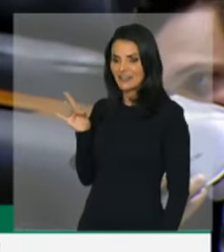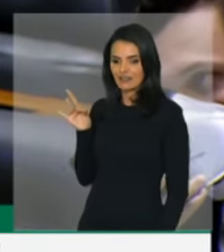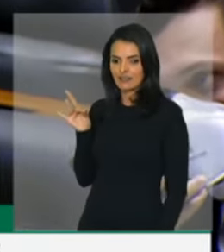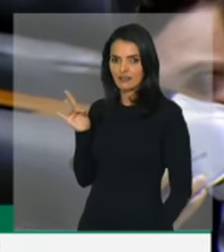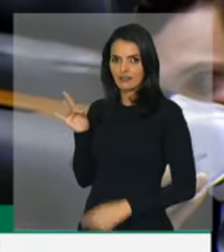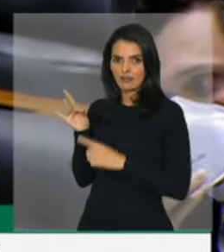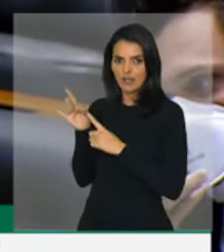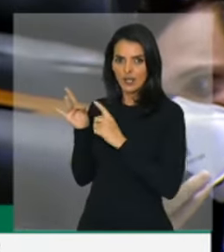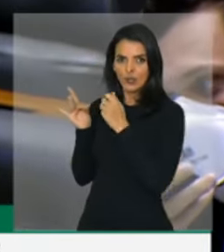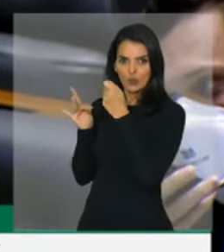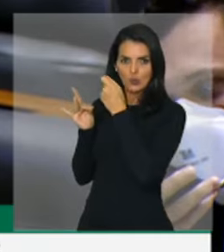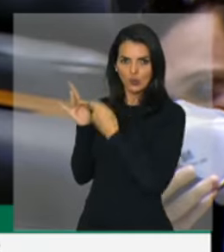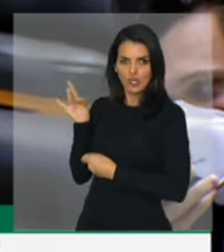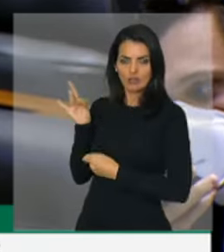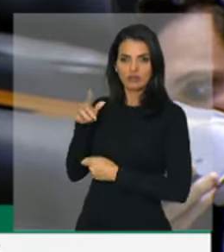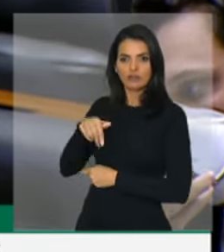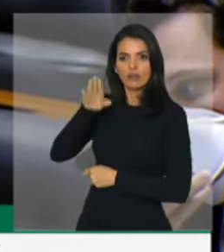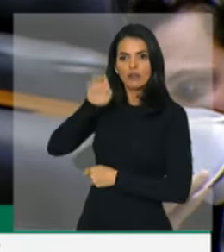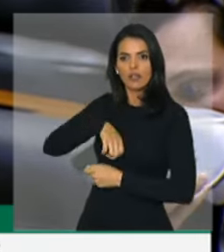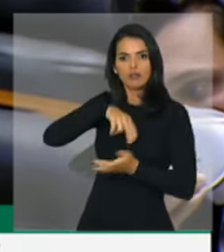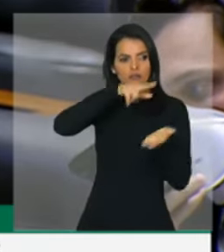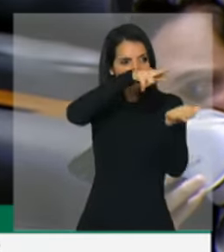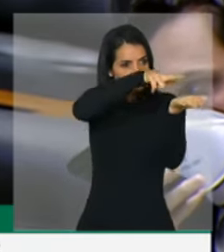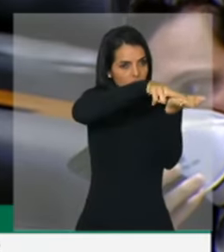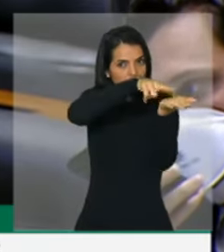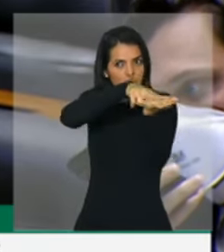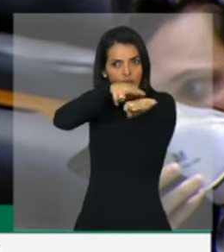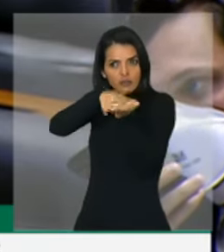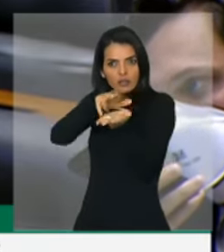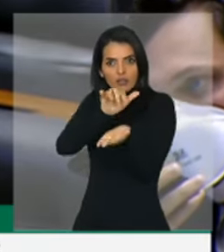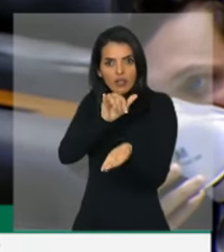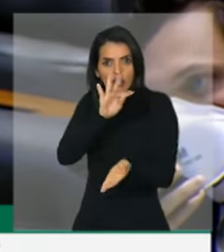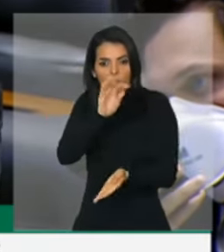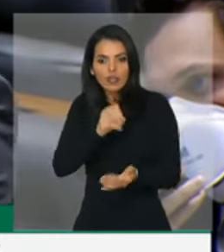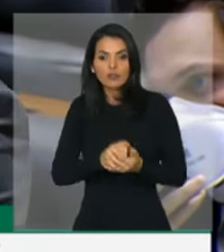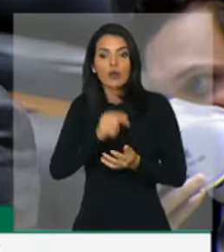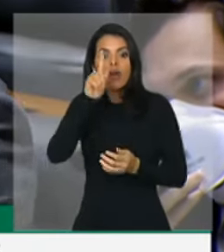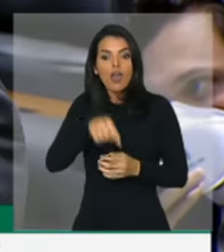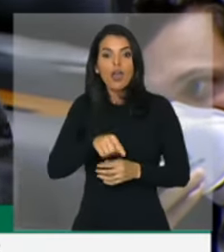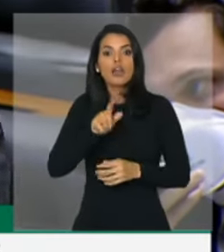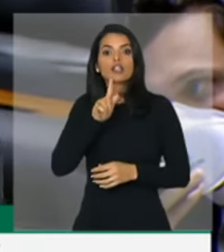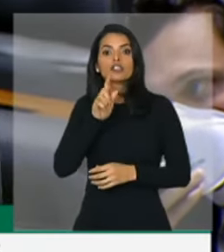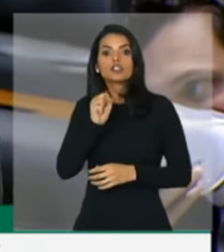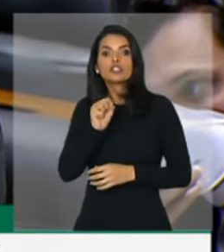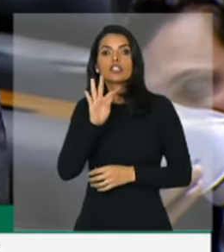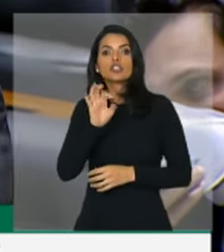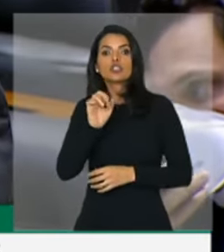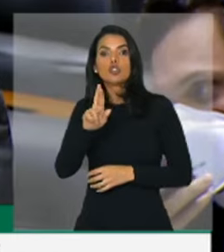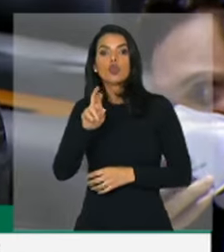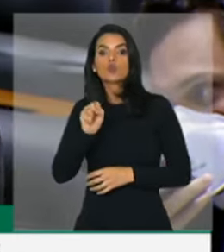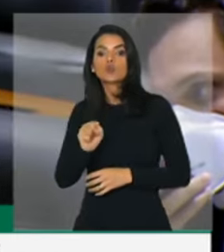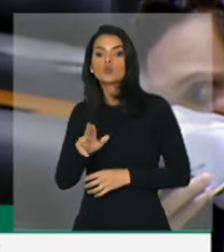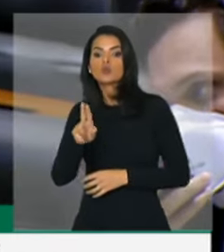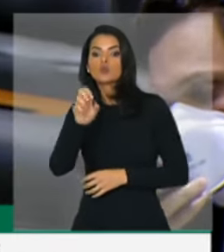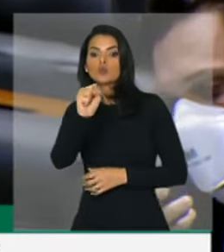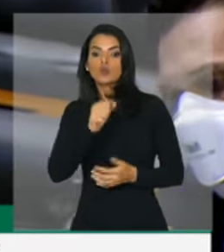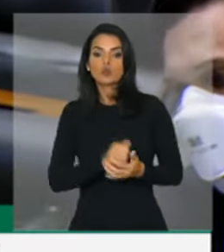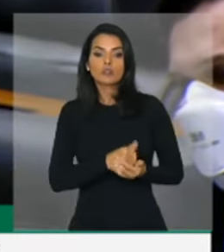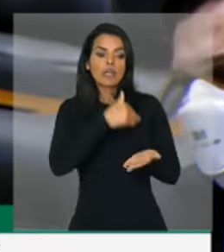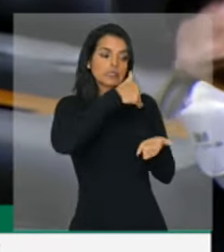DOENTE NO LEITO HOSPITALAR, DEP TAR HIRAN? É O GESTOR DO SUS. É O SECRETÁRIO MUNICIPAL DE SAÚDE. É O SECRETÁRIO ESTADUAL DE SAÚ